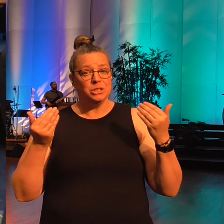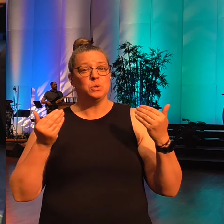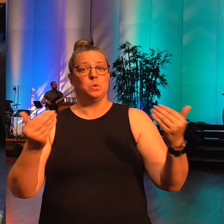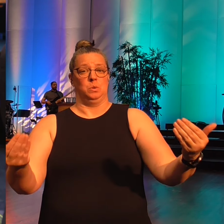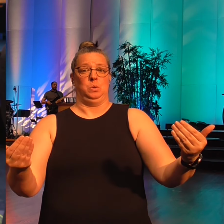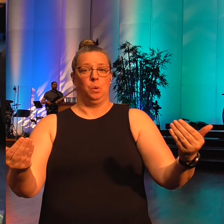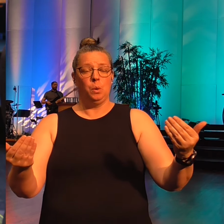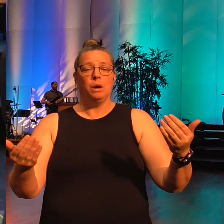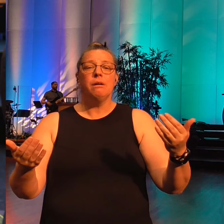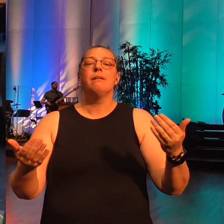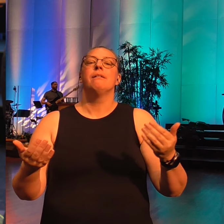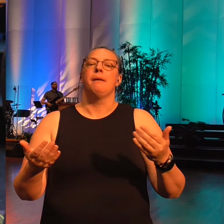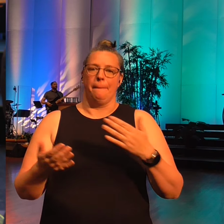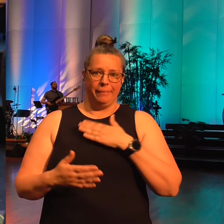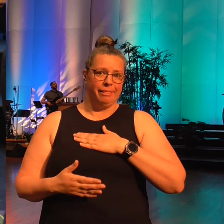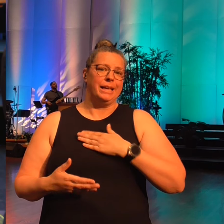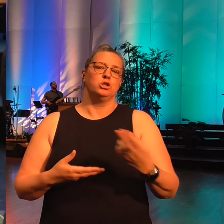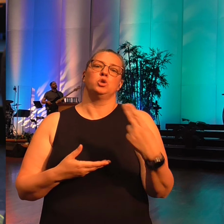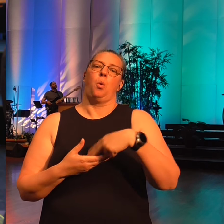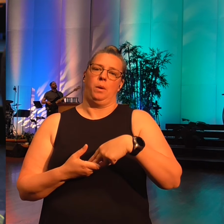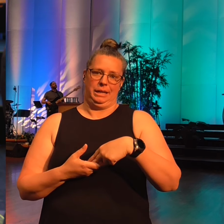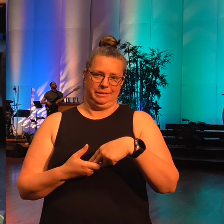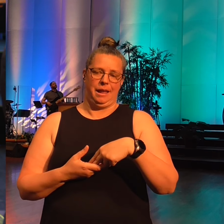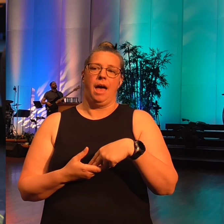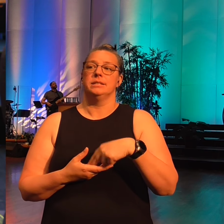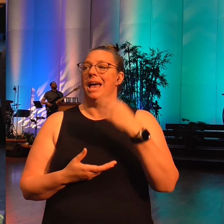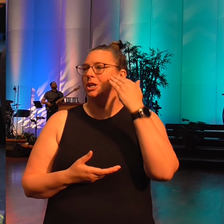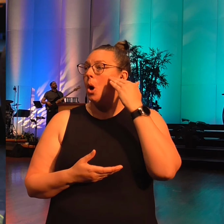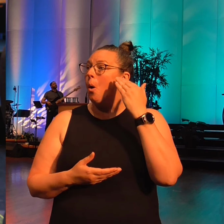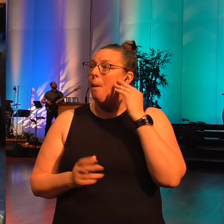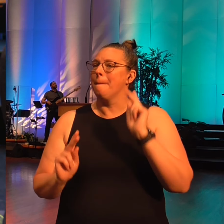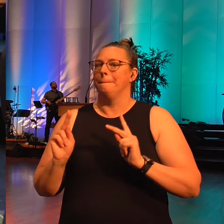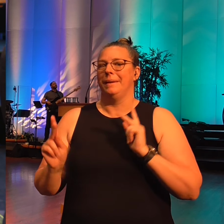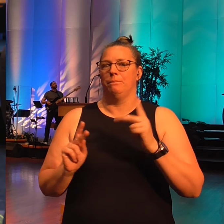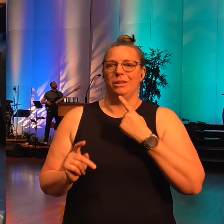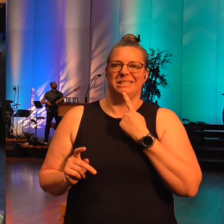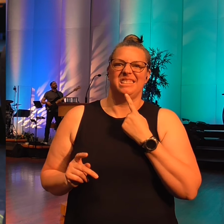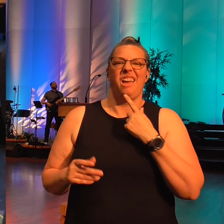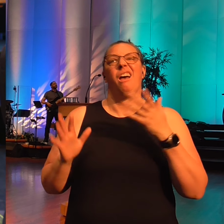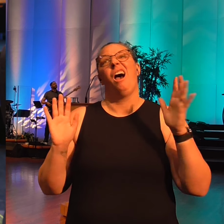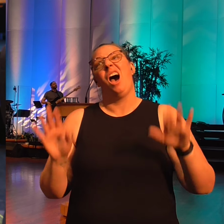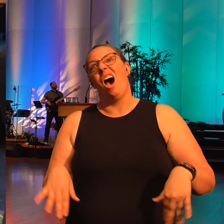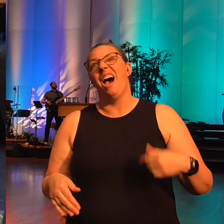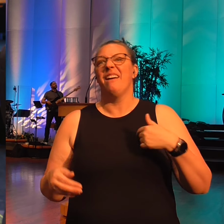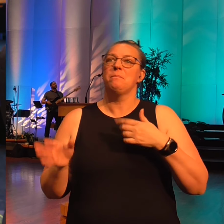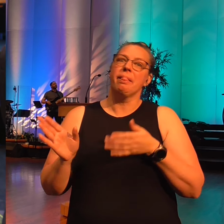puro, por favor únete a nosotros Y sé que muchas veces la gente siempre dice "Bueno, Dios mío, tengo planes".